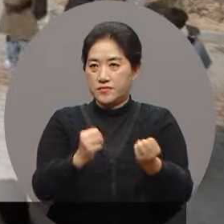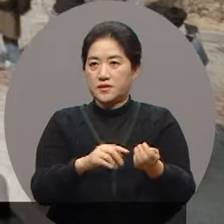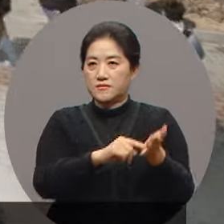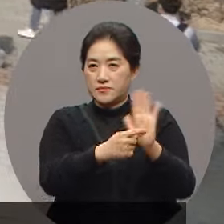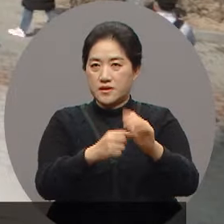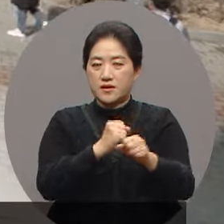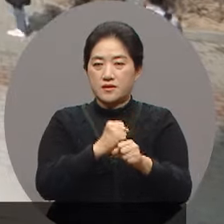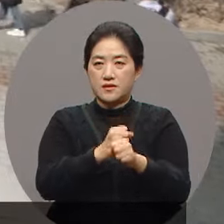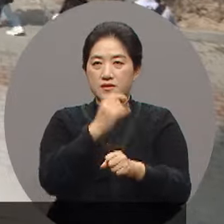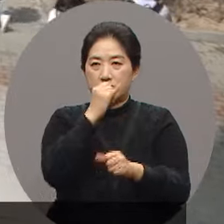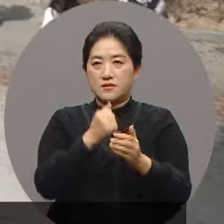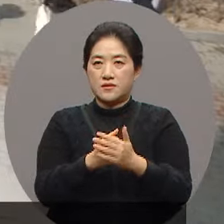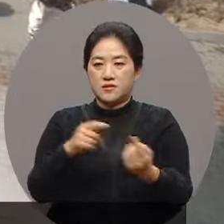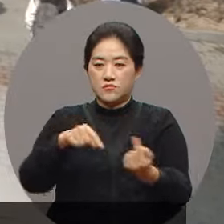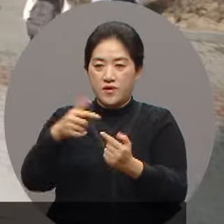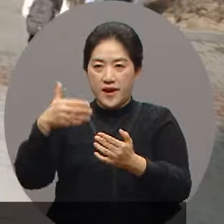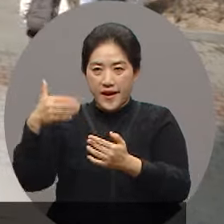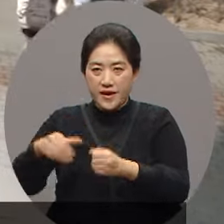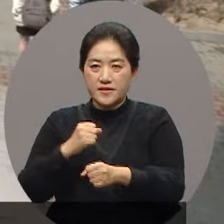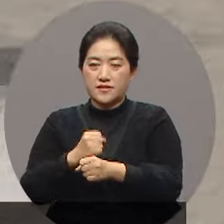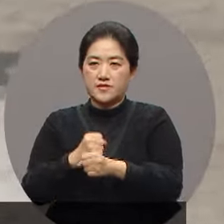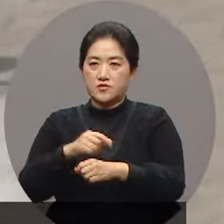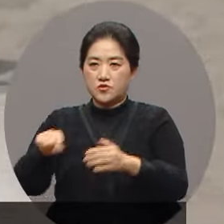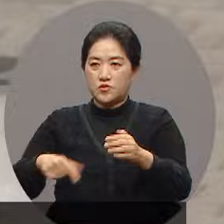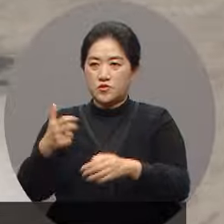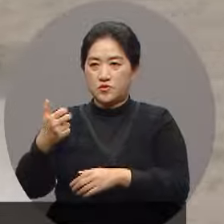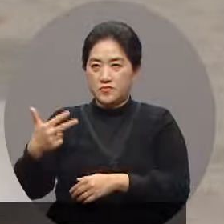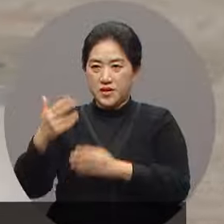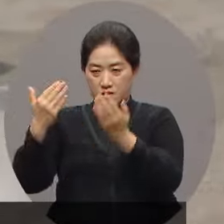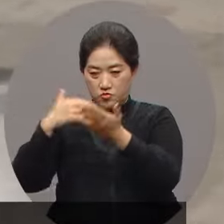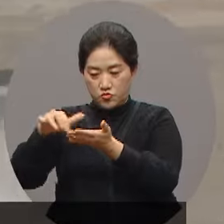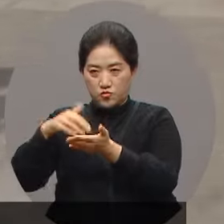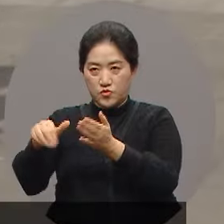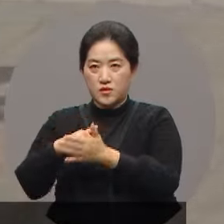무전공 선발을 운영하는 대학 600여 가운데47개교가 확대할 예정이라고 밝혔고 미운영